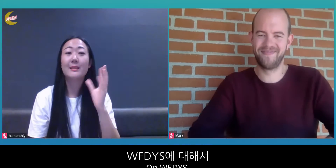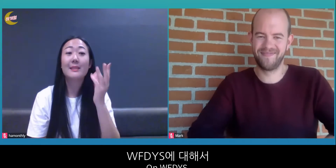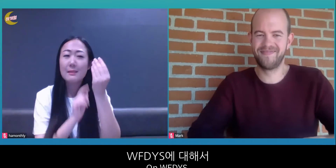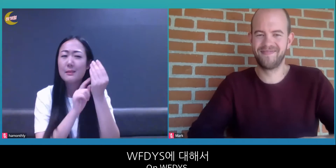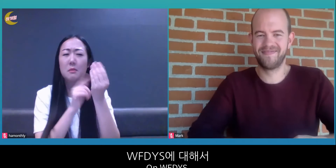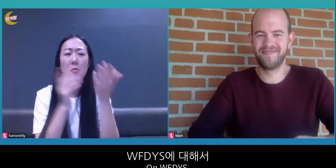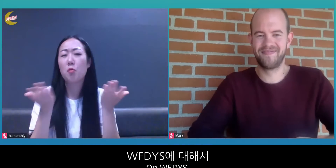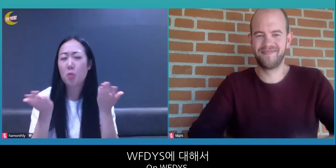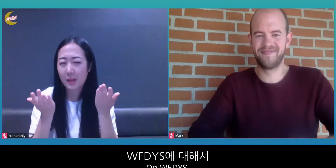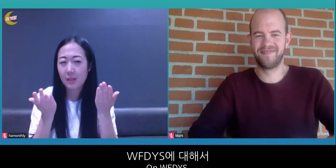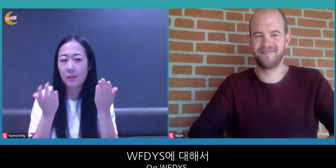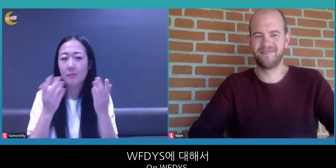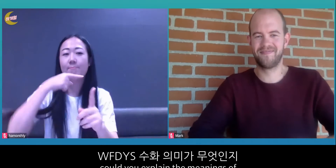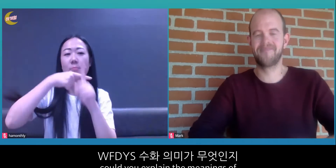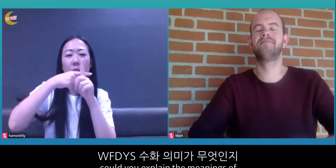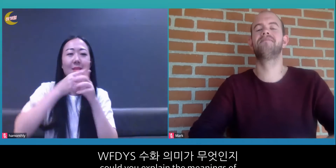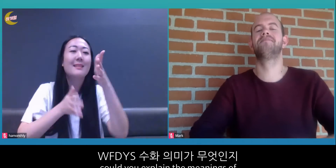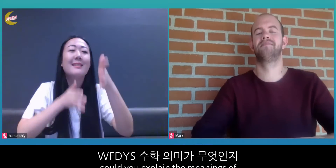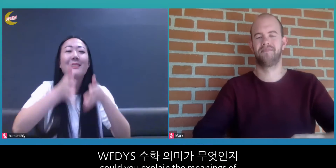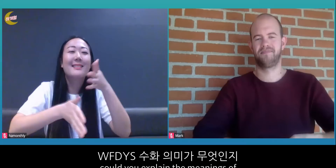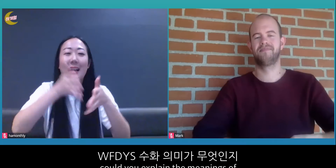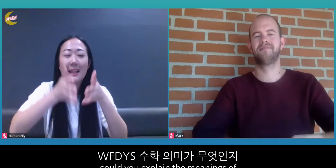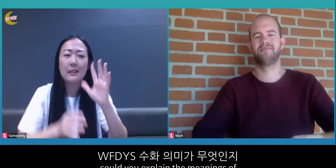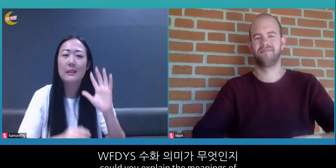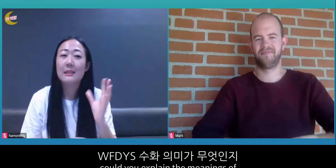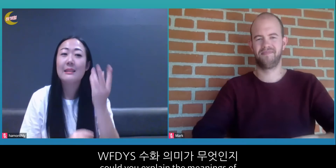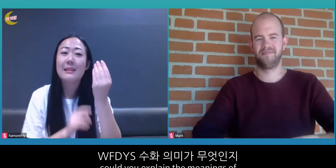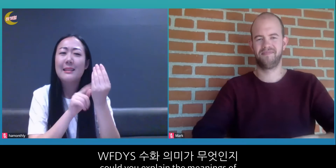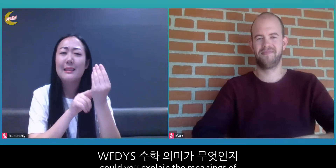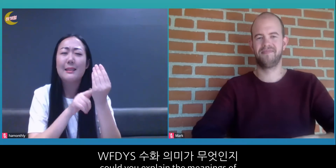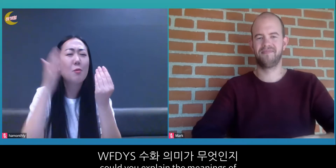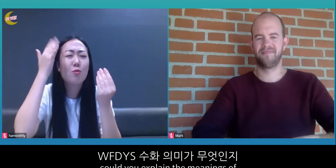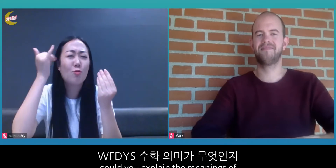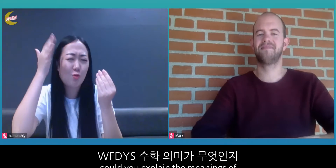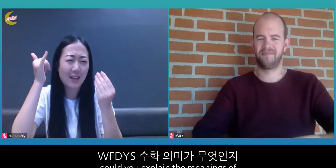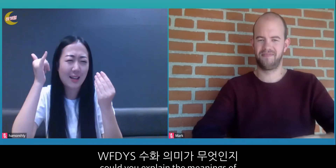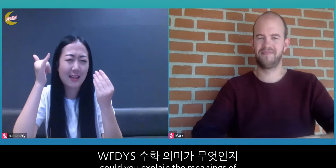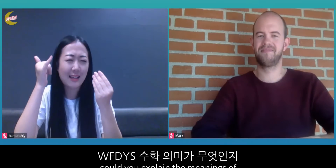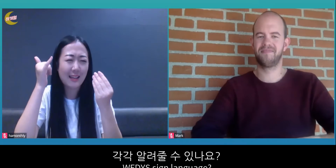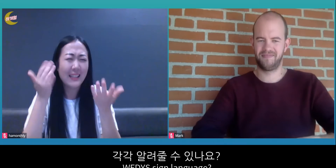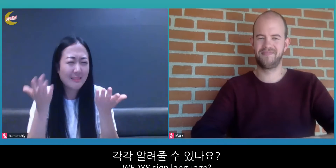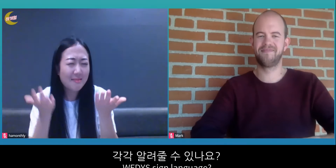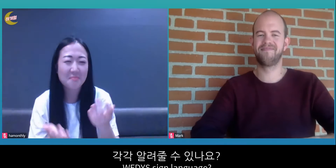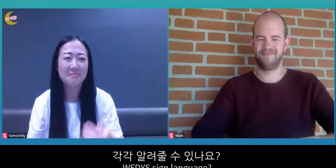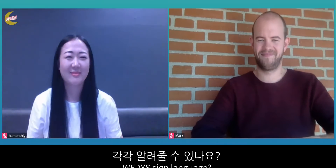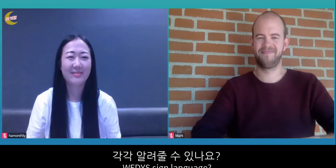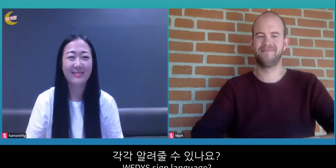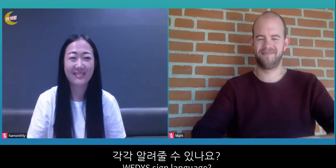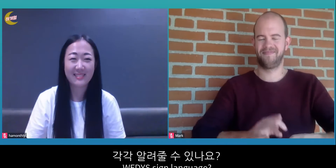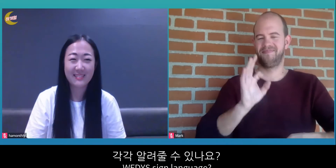WFDYSについて、WFDYS手話の意味を教えてください。